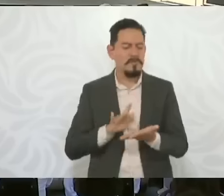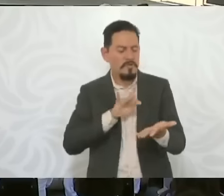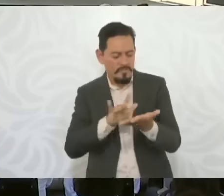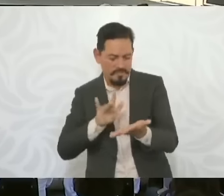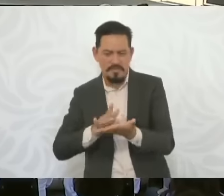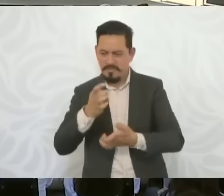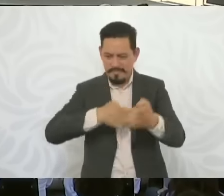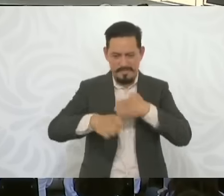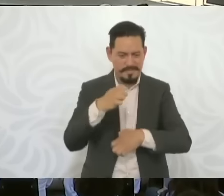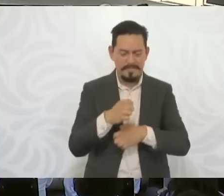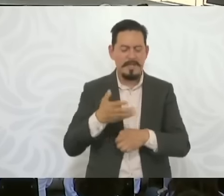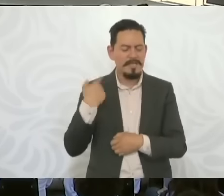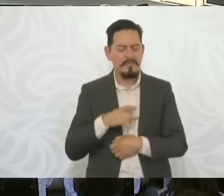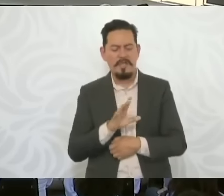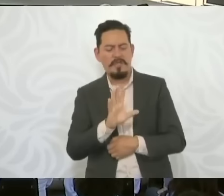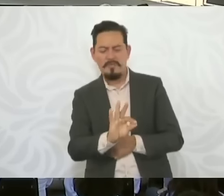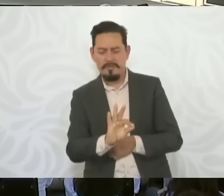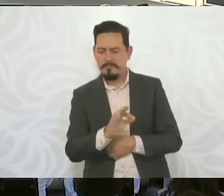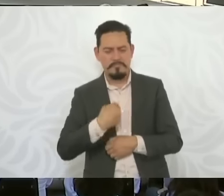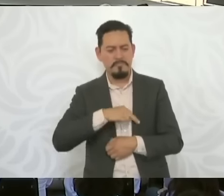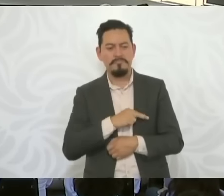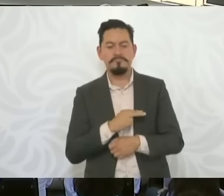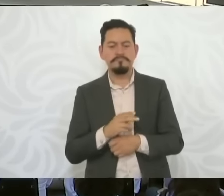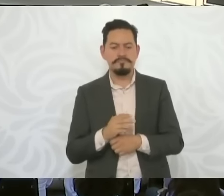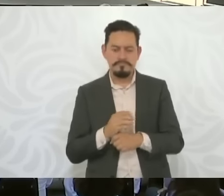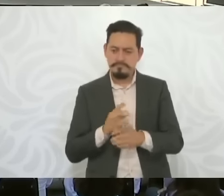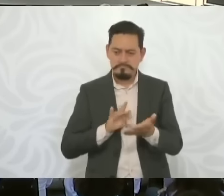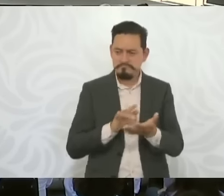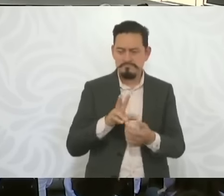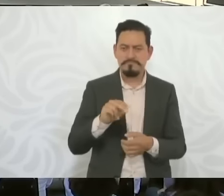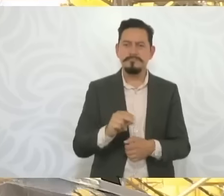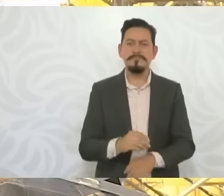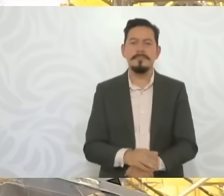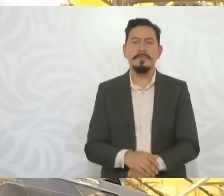minimizaron su papel estratégico, dudaron de su capacidad para salir adelante, respondemos